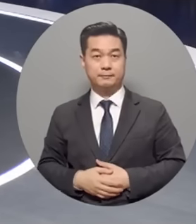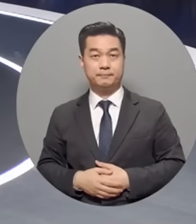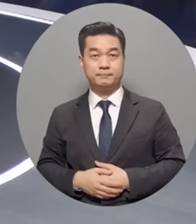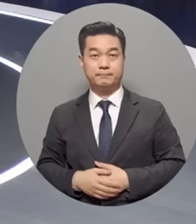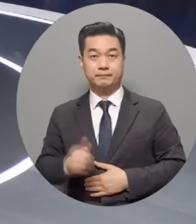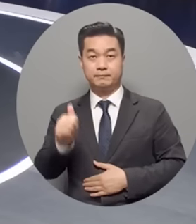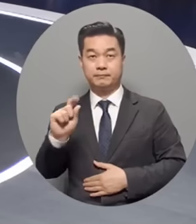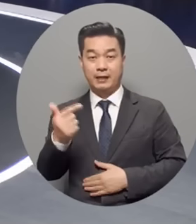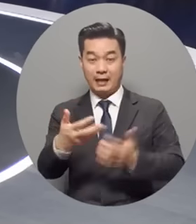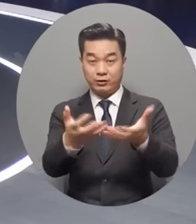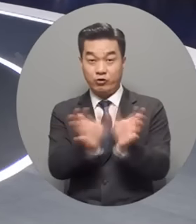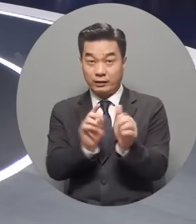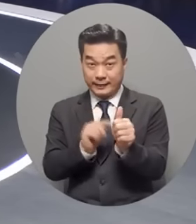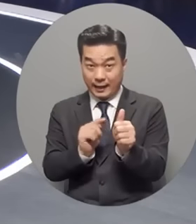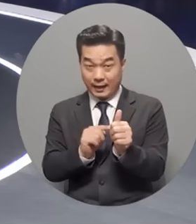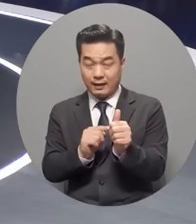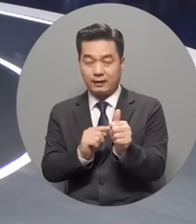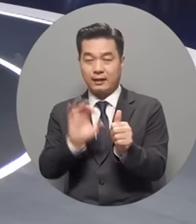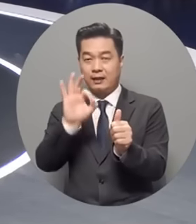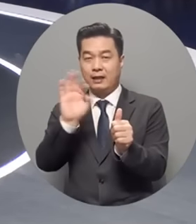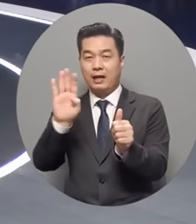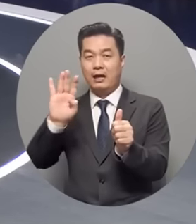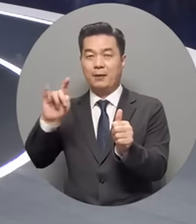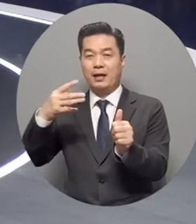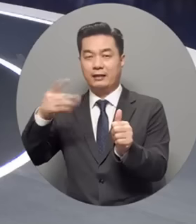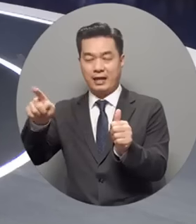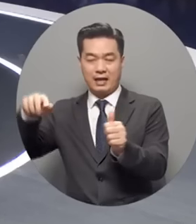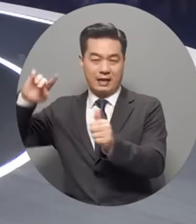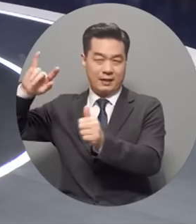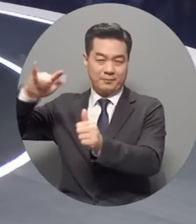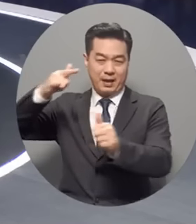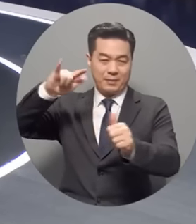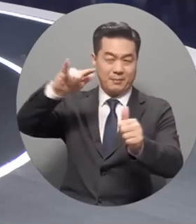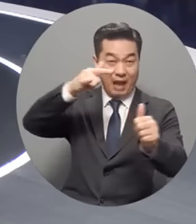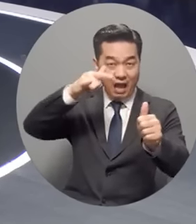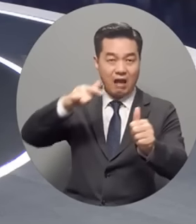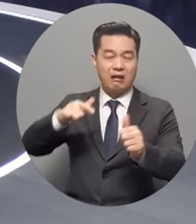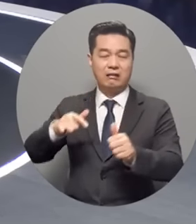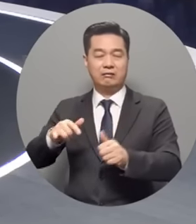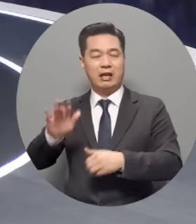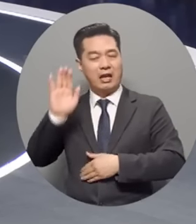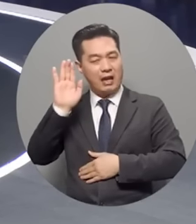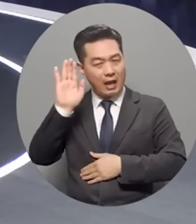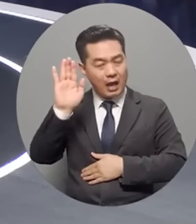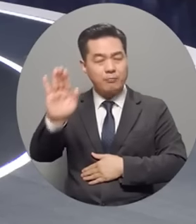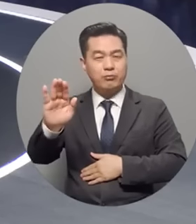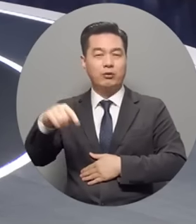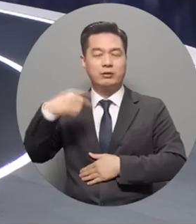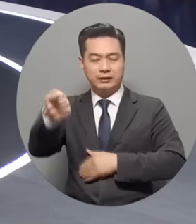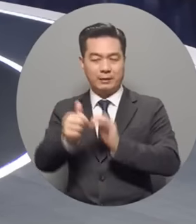(앵커) 그 이야기가 많죠. (기자) 한동훈 위원장을 이른바 아바타 논란을 넘어서 여권의 차세대 부류로